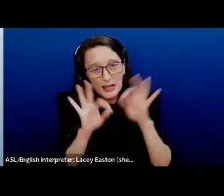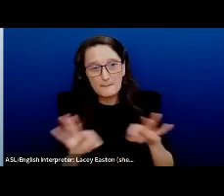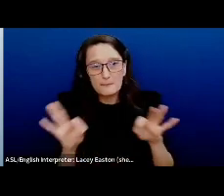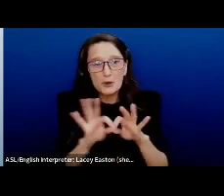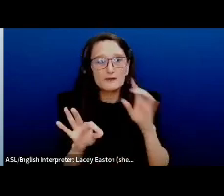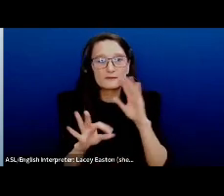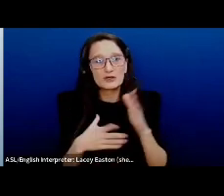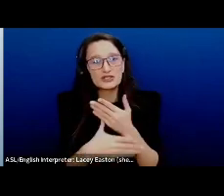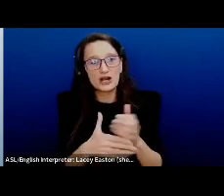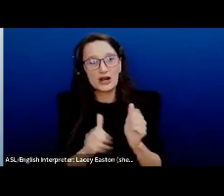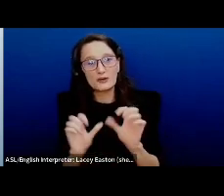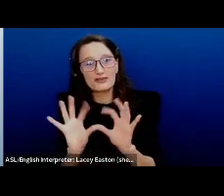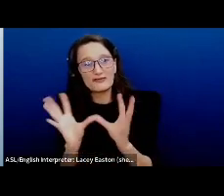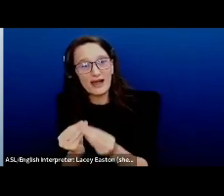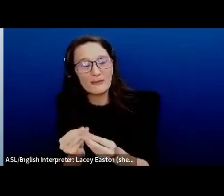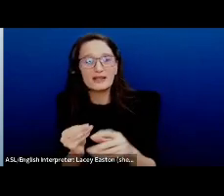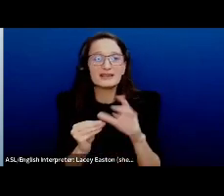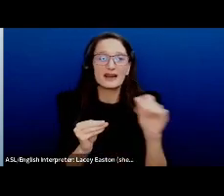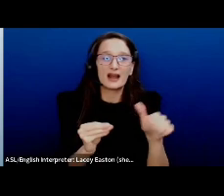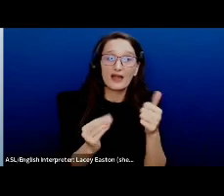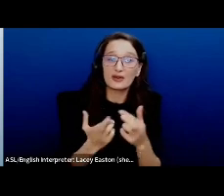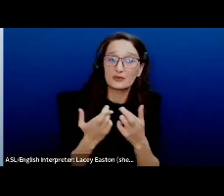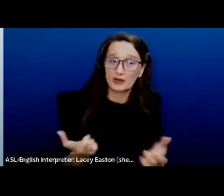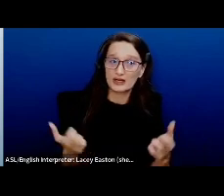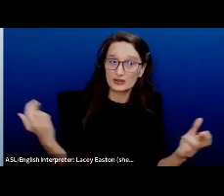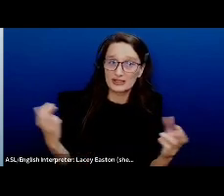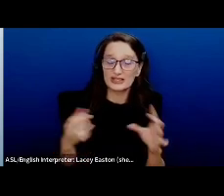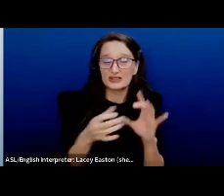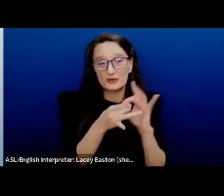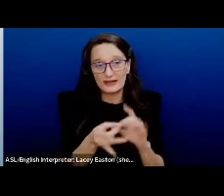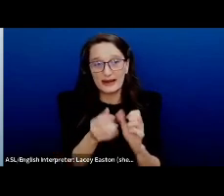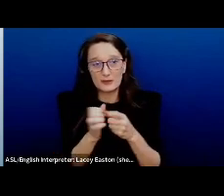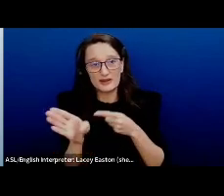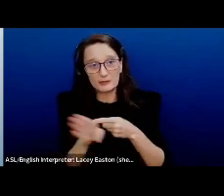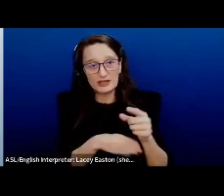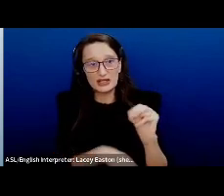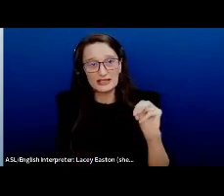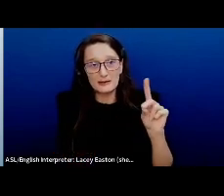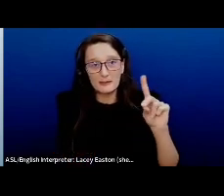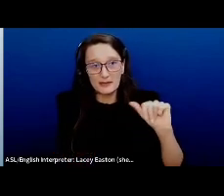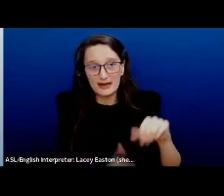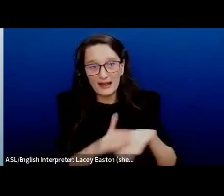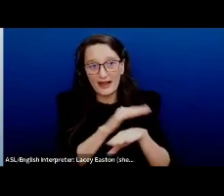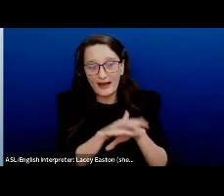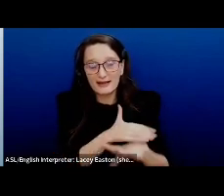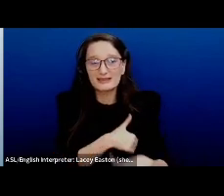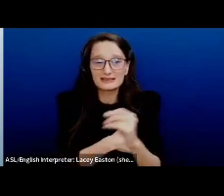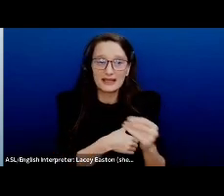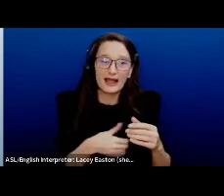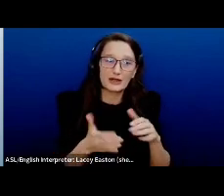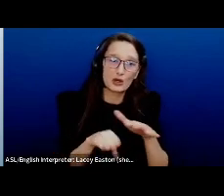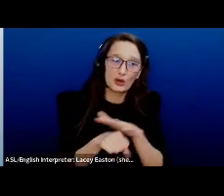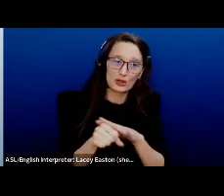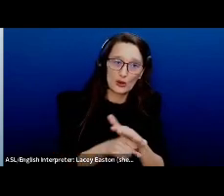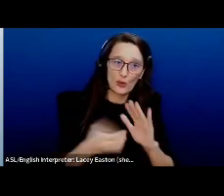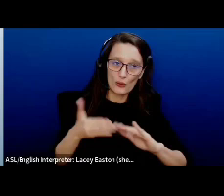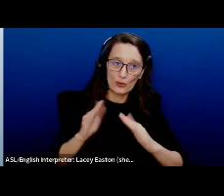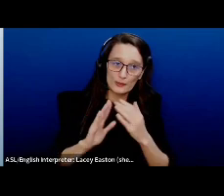con el acceso a medios especializados y más apoyo comunitario local y regional. Muchos de ellos también